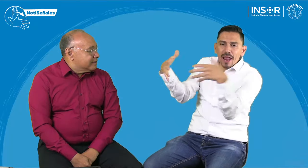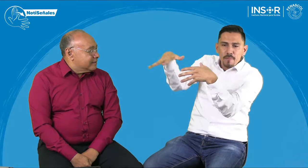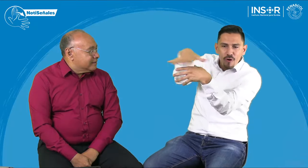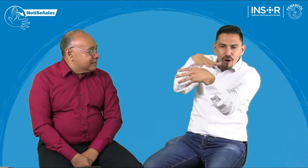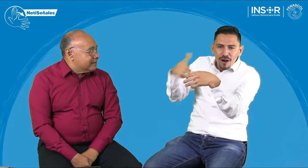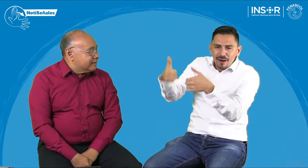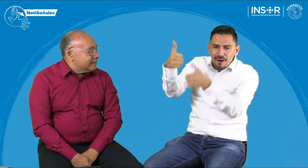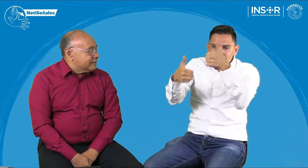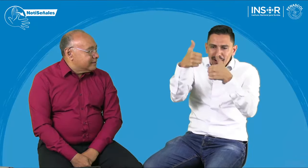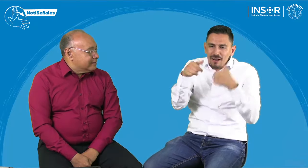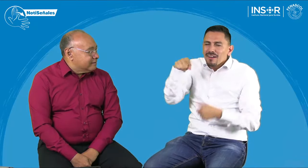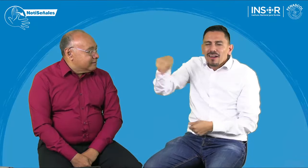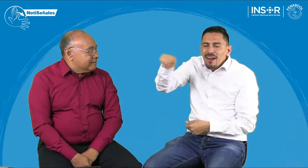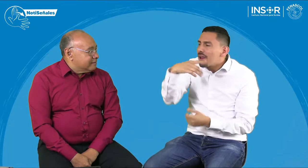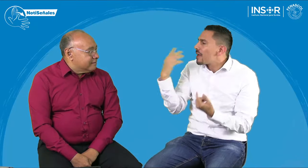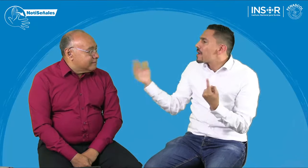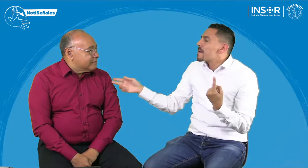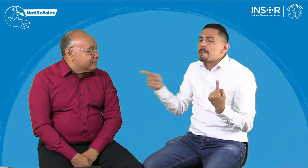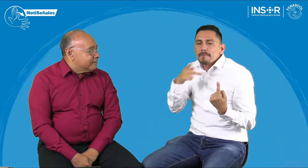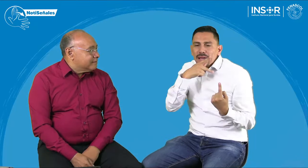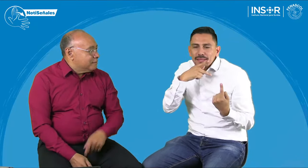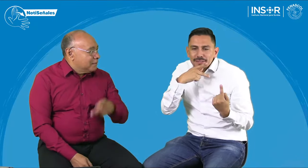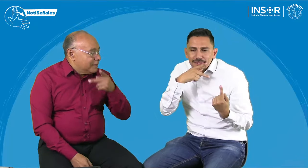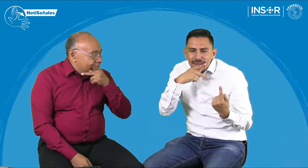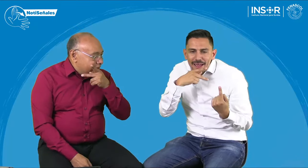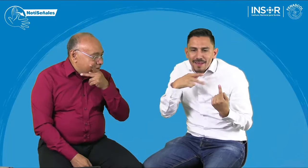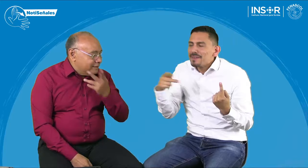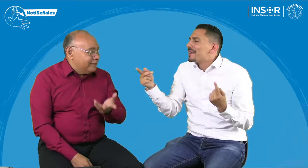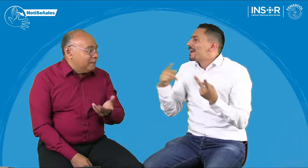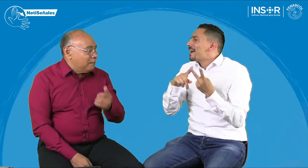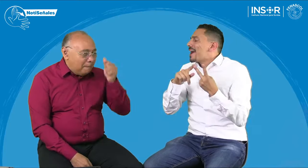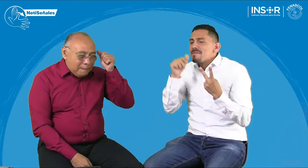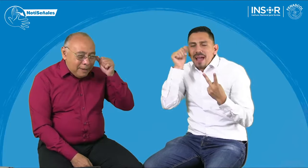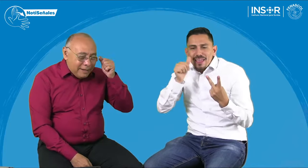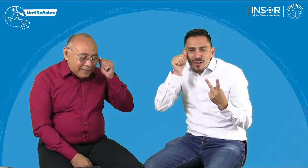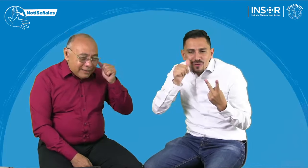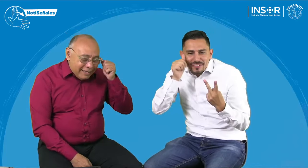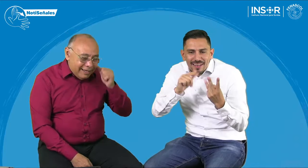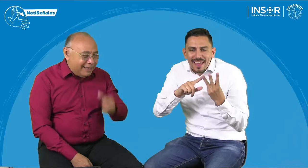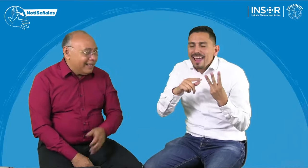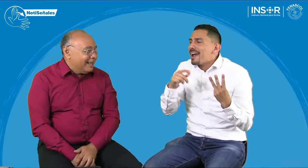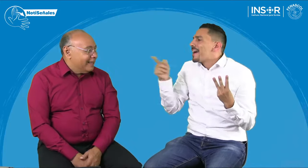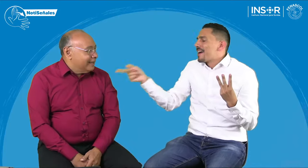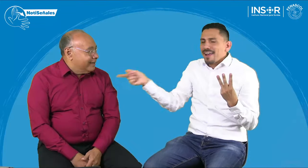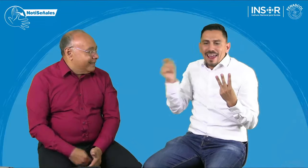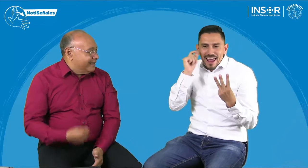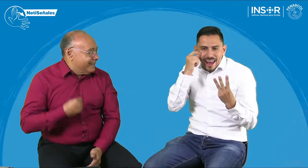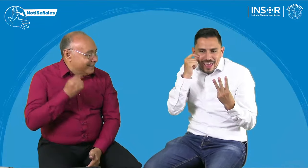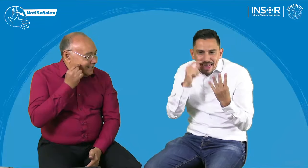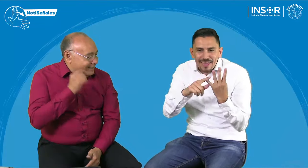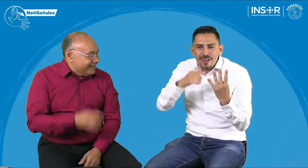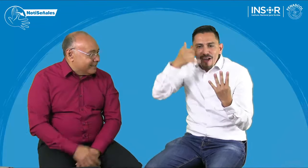trabajar eso me emocionó bastante y obviamente tanto